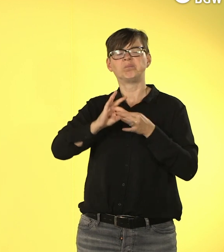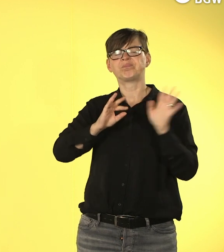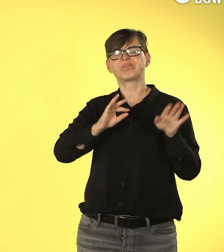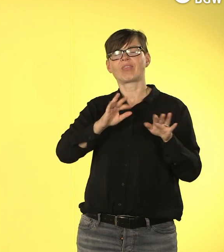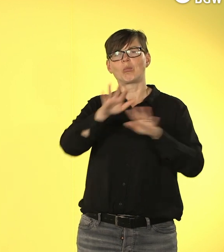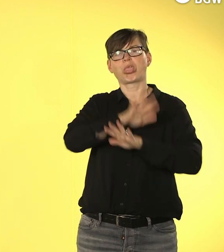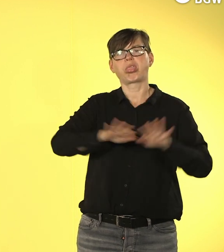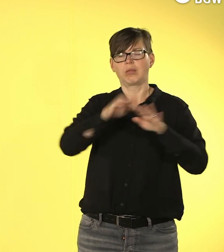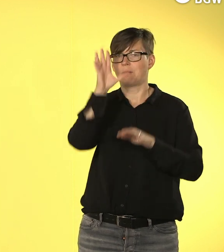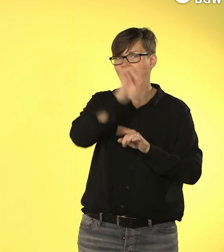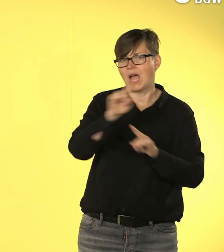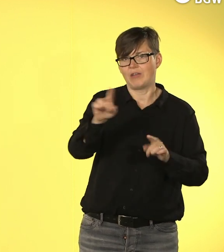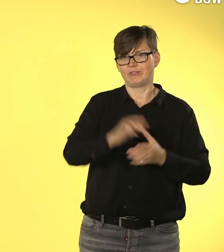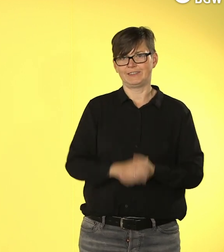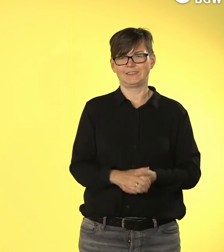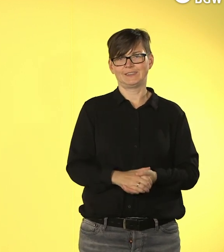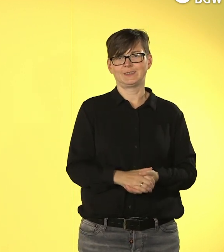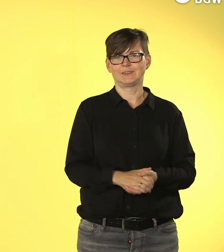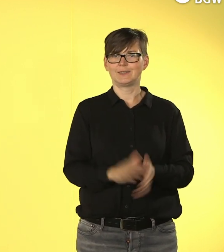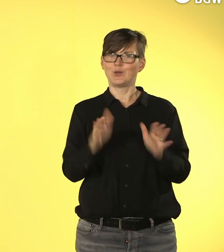Das sind vorgefertigte Meinung.